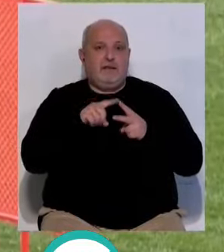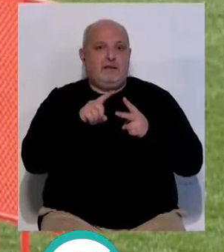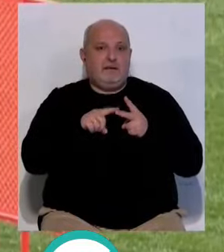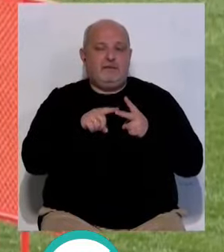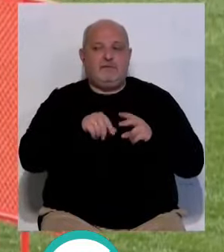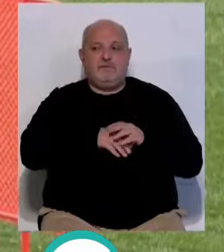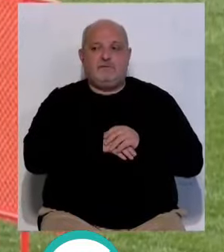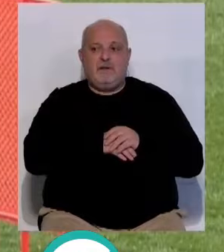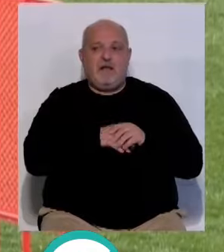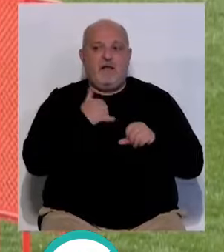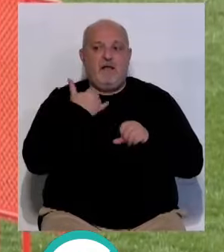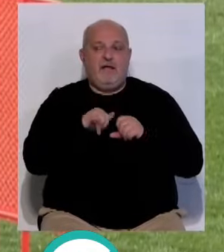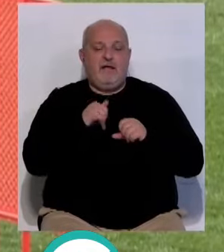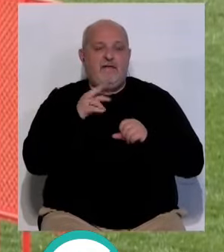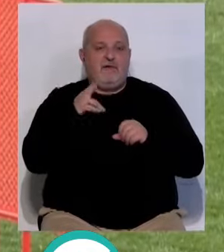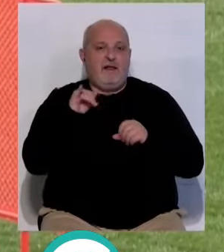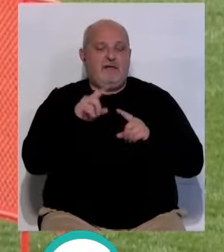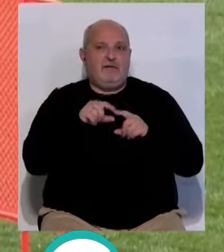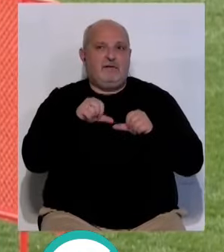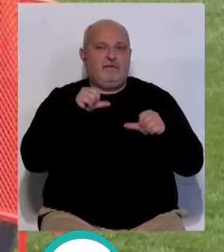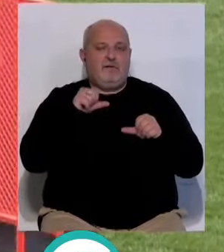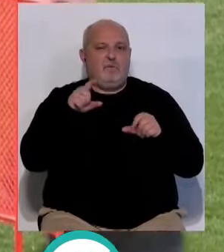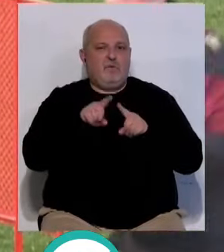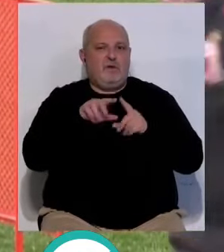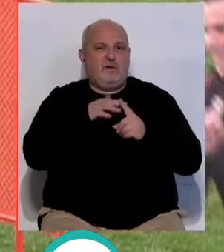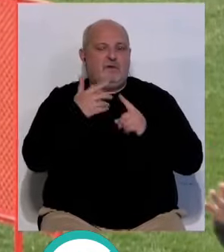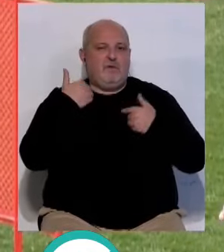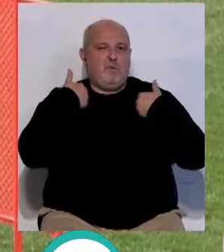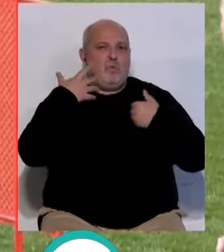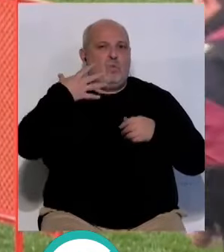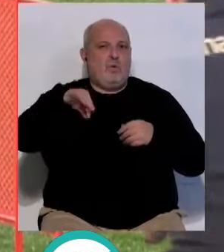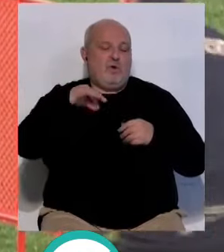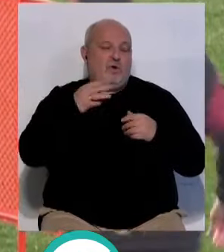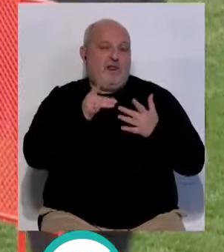salida y al final fali prácticamente se ha visto un poco como el único líder de un eje de la zaga